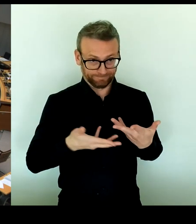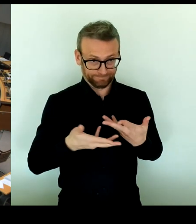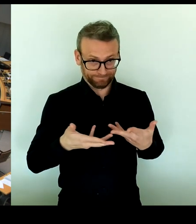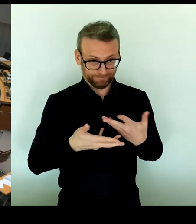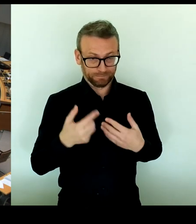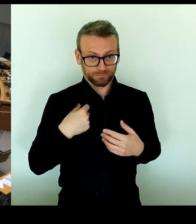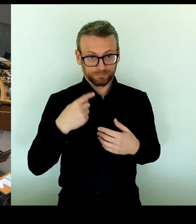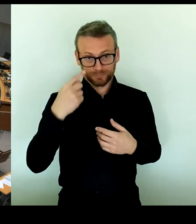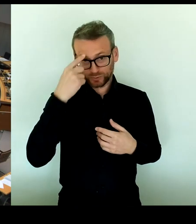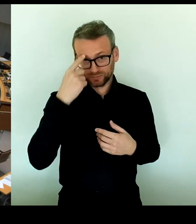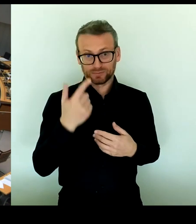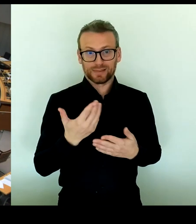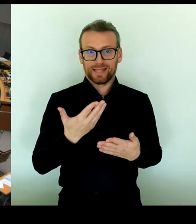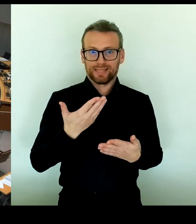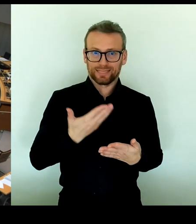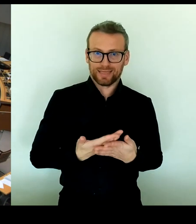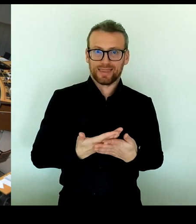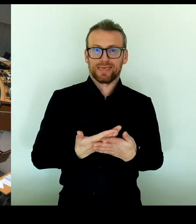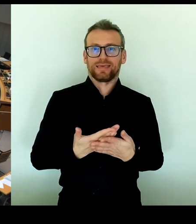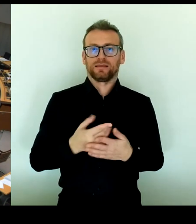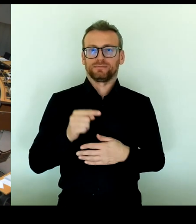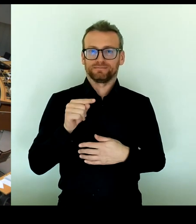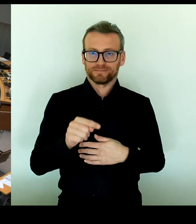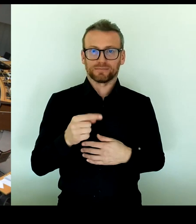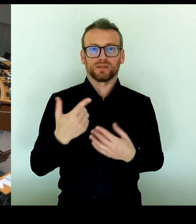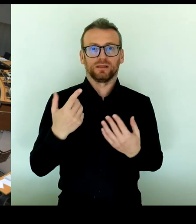Vielen Dank und weitere Wortmeldungen liegen nicht vor.